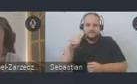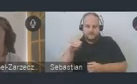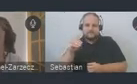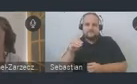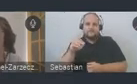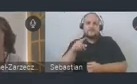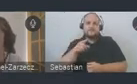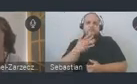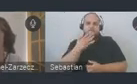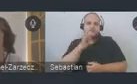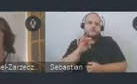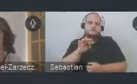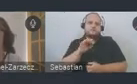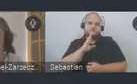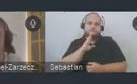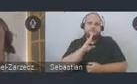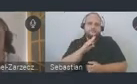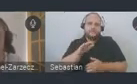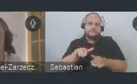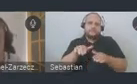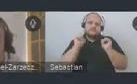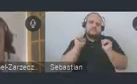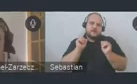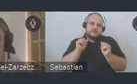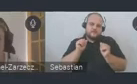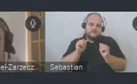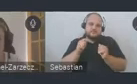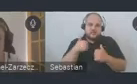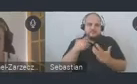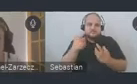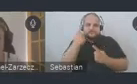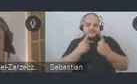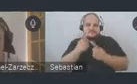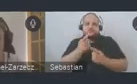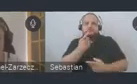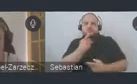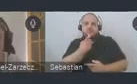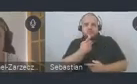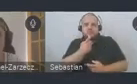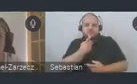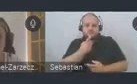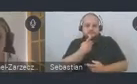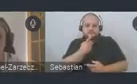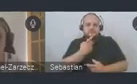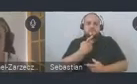mówimy w pewnym sensie o wykluczeniu cyfrowym, więc zastanowimy się, czym jest wykluczenie cyfrowe,